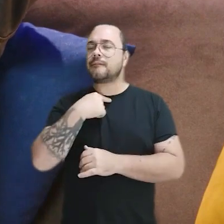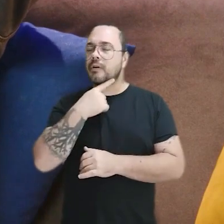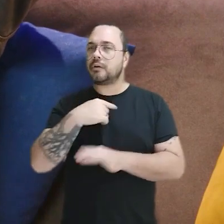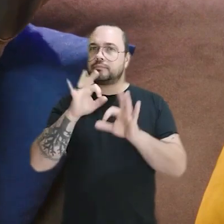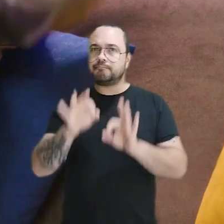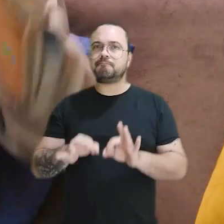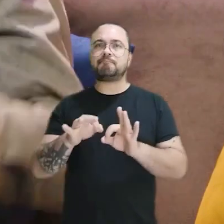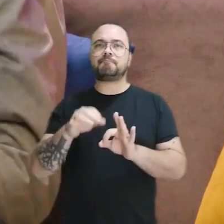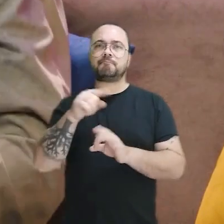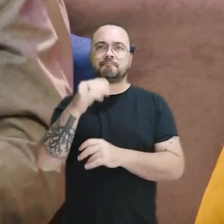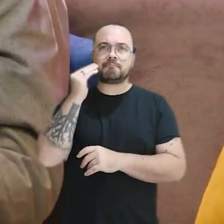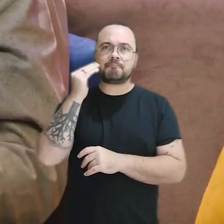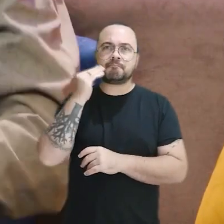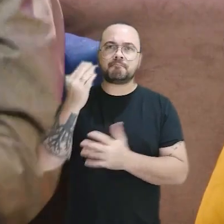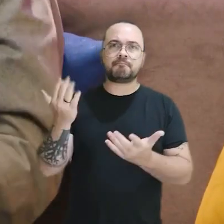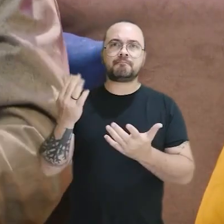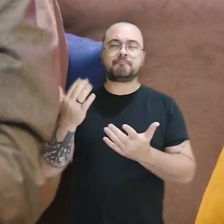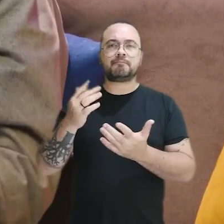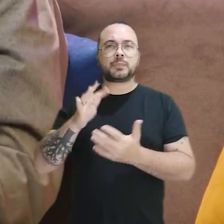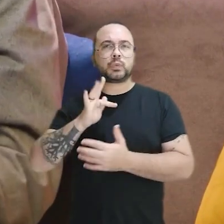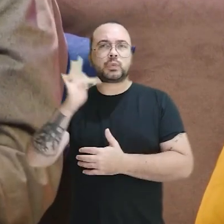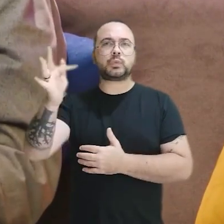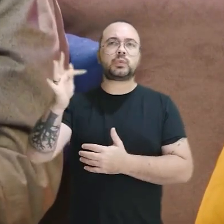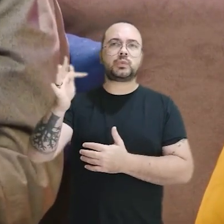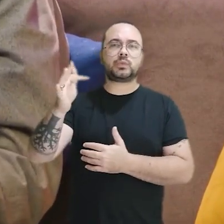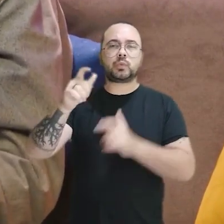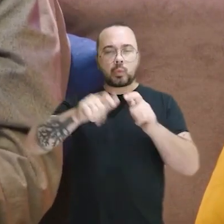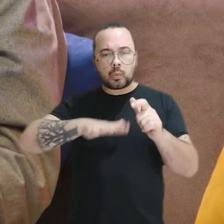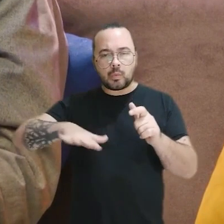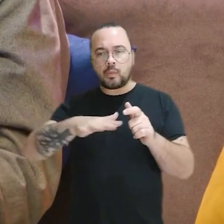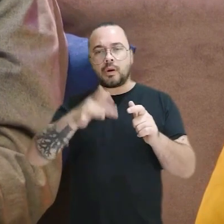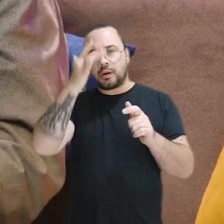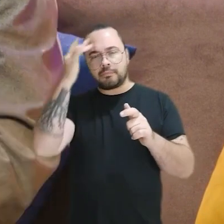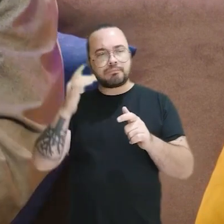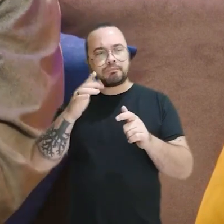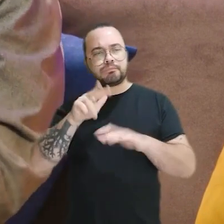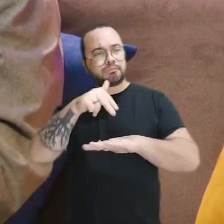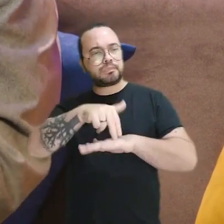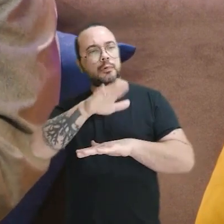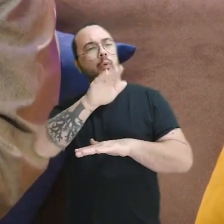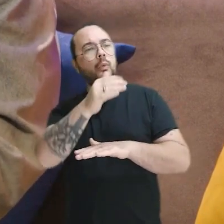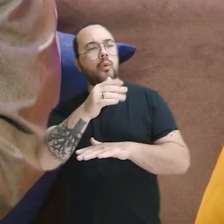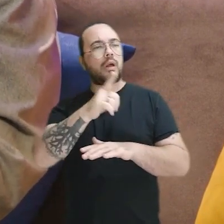É tentar, pô, um dia ser um lugar que as pessoas vão lá bater na nossa porta lá e falar, "Tem ideia aí hoje